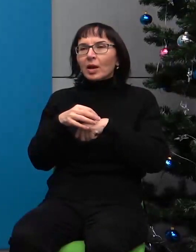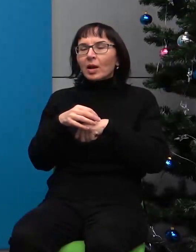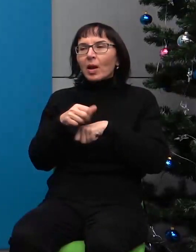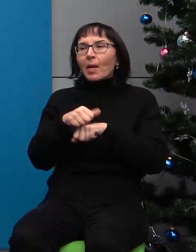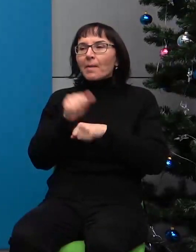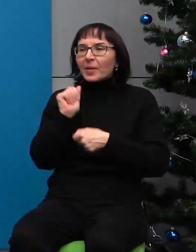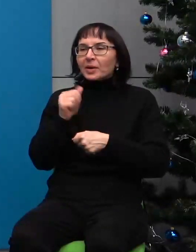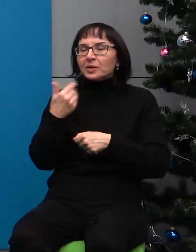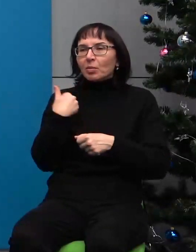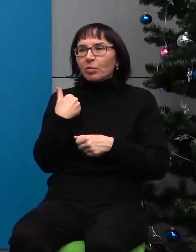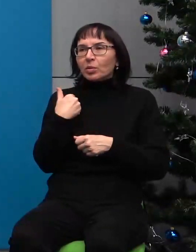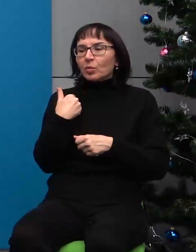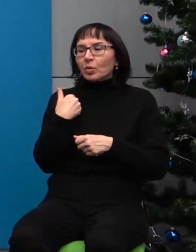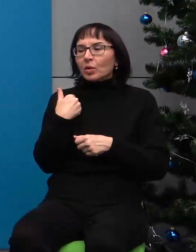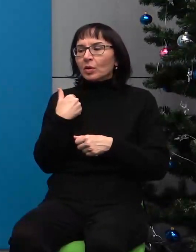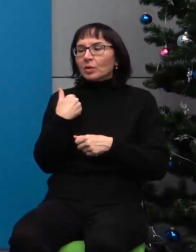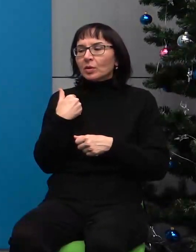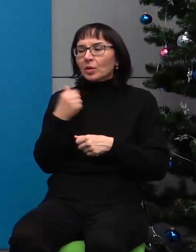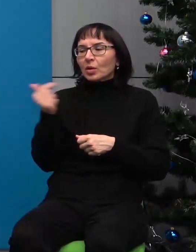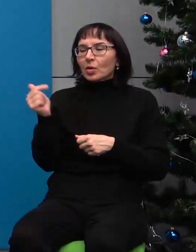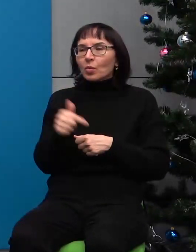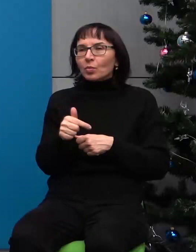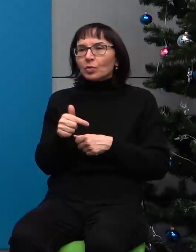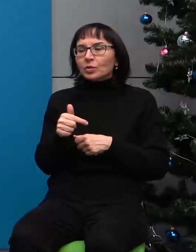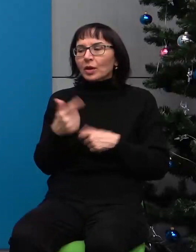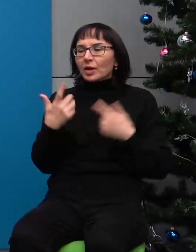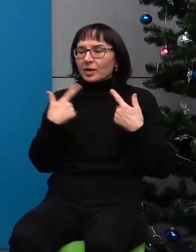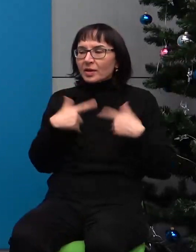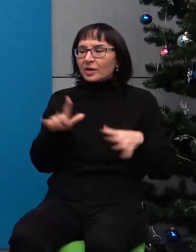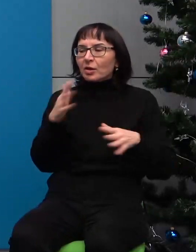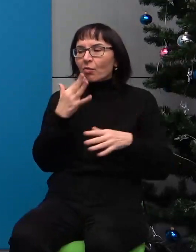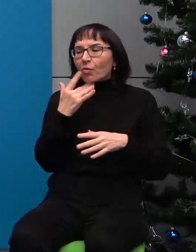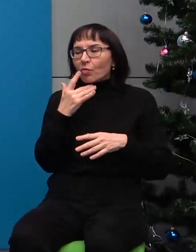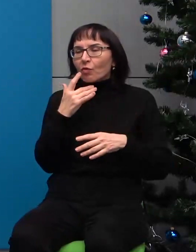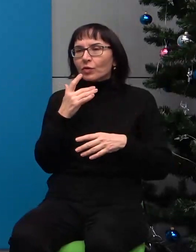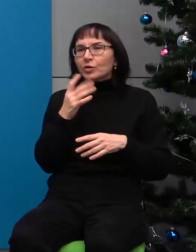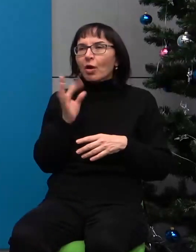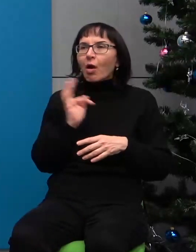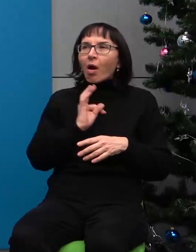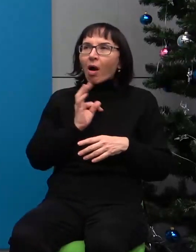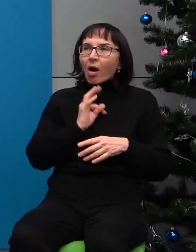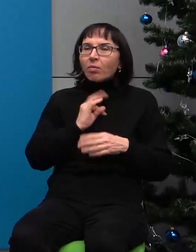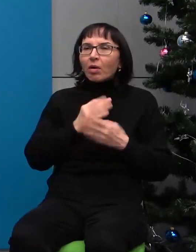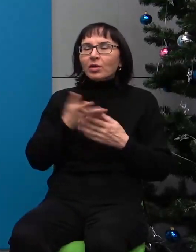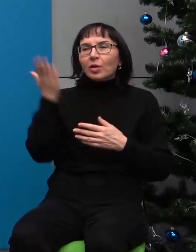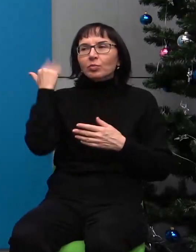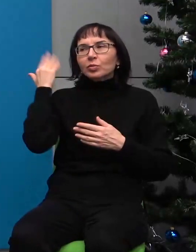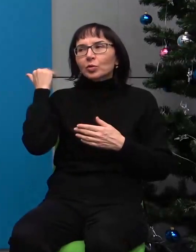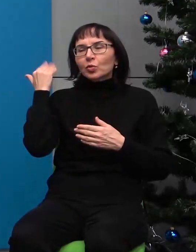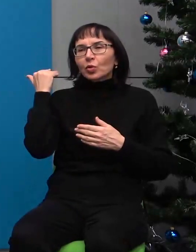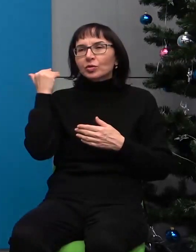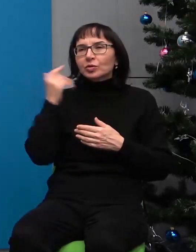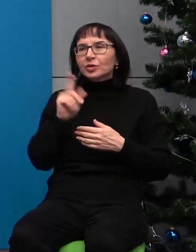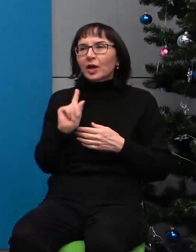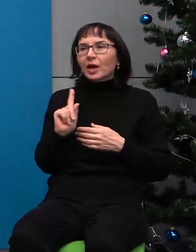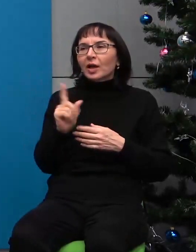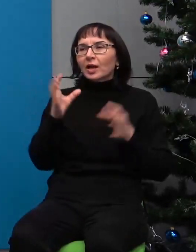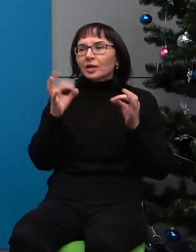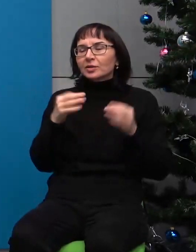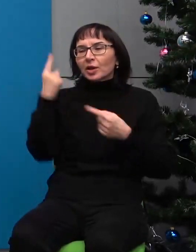Tak, no to jednak muszę, nie chciałem bardzo mówić o swojej burzliwej przeszłości, ale dzisiaj myślę, że to jest po prostu